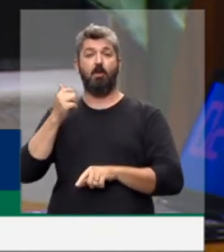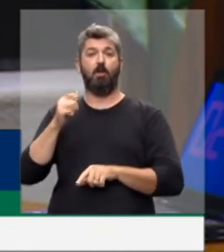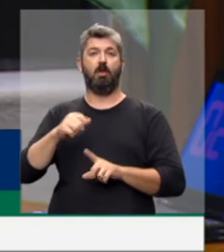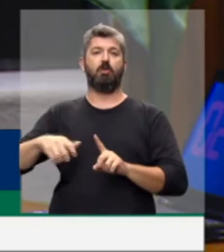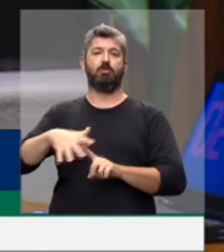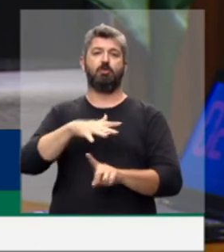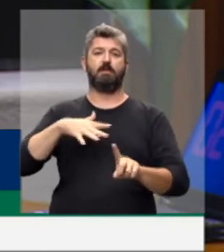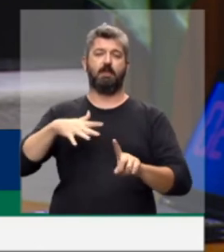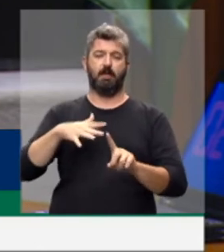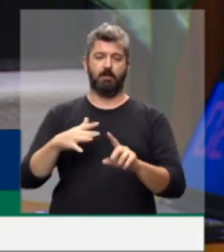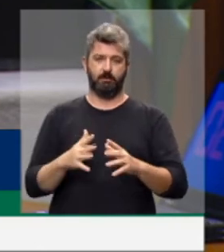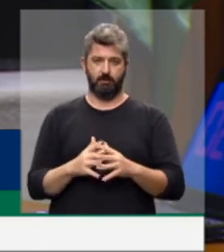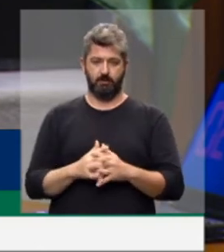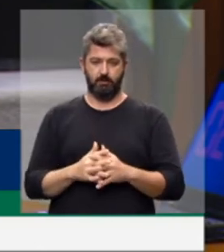CERTEZA QUE A PRODUÇÃO DE